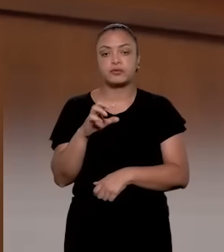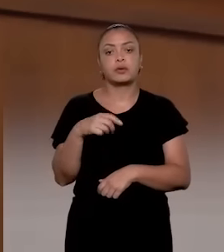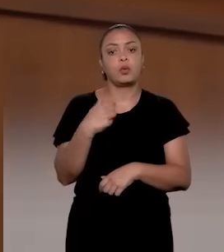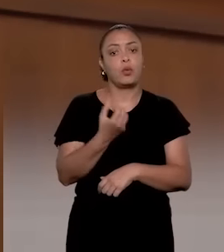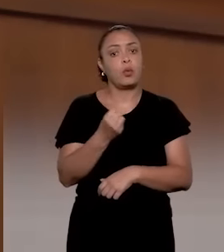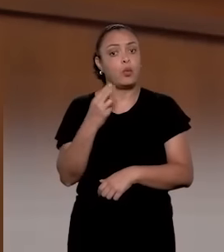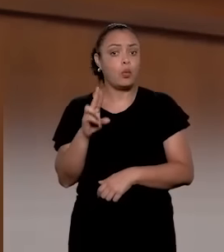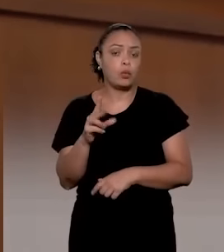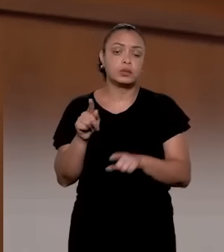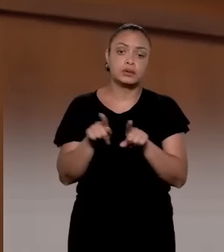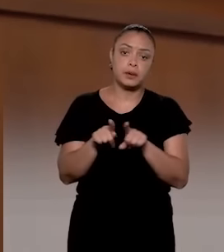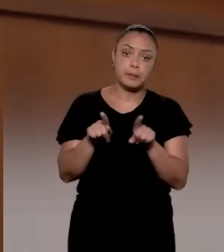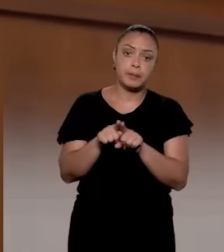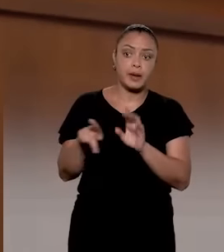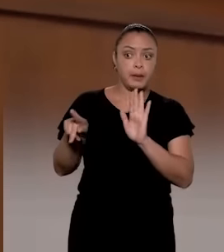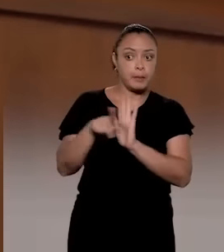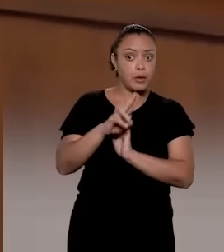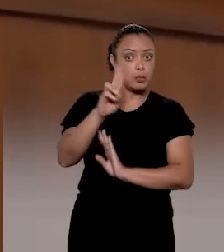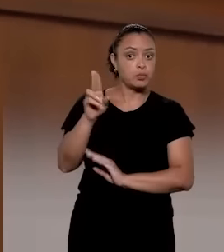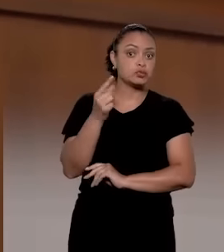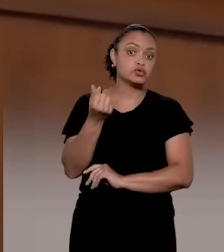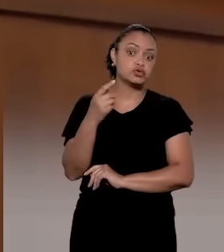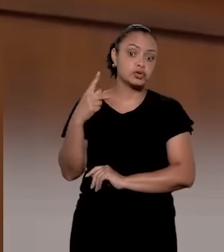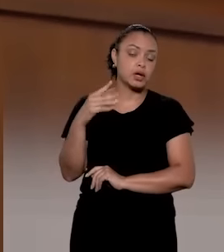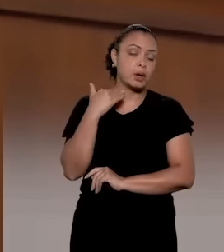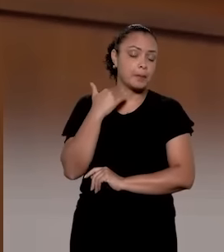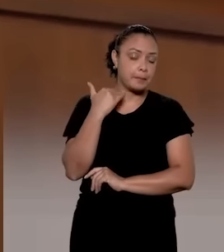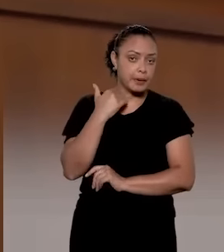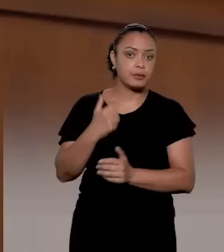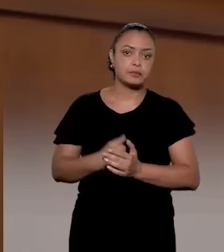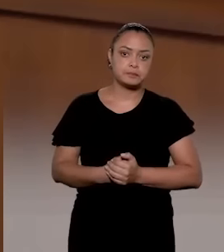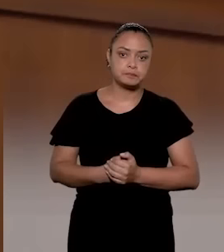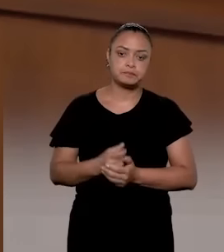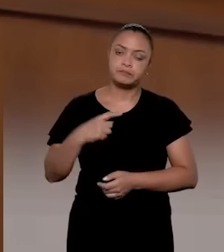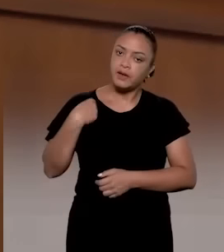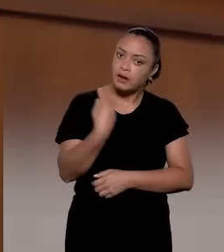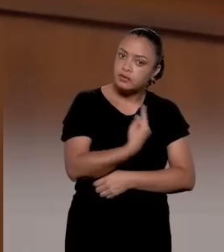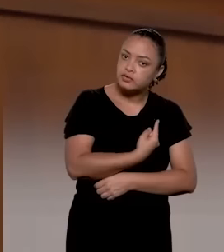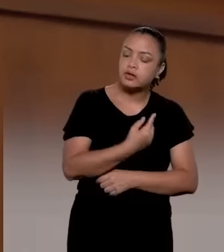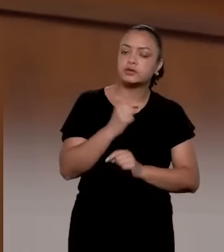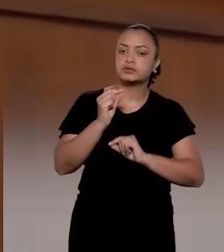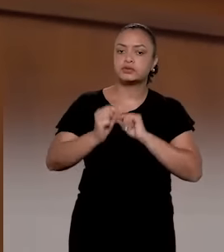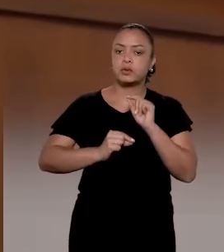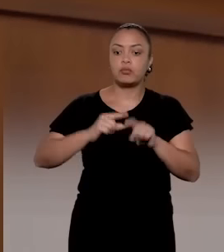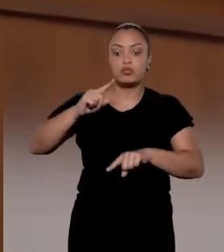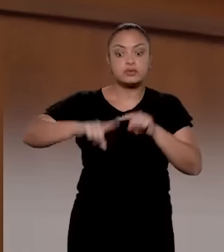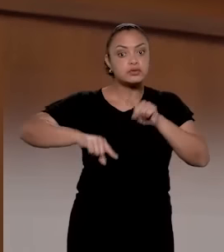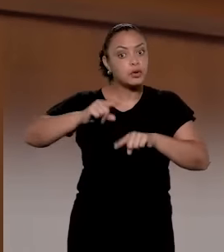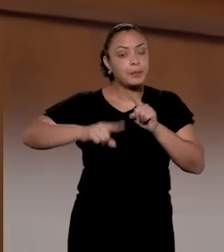inclusive, operações com recurso próprio do banco. Então, é a gente colocando um novo instrumento